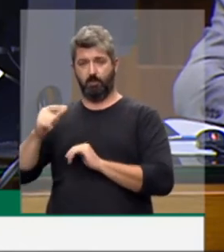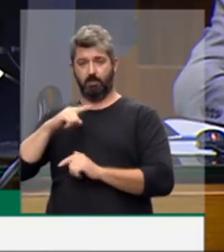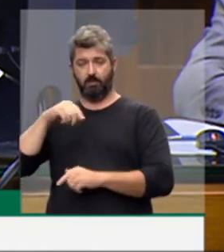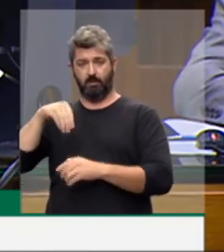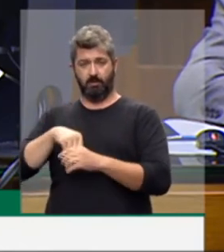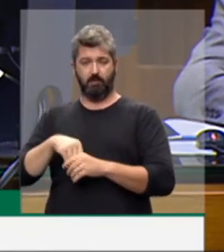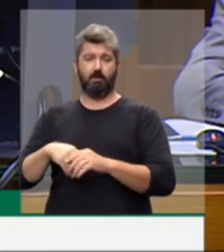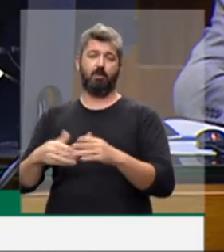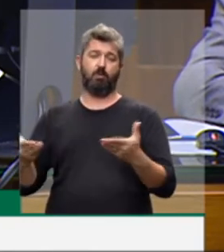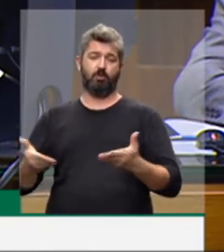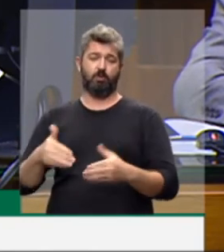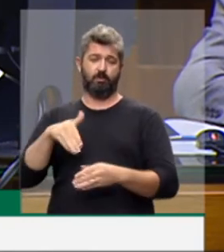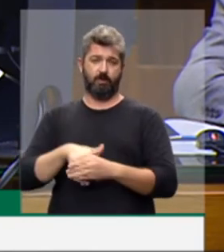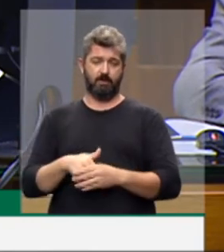PRESIDENTE REQUER O ADIAMENTO POR UMA SESSÃO DA MEDIDA